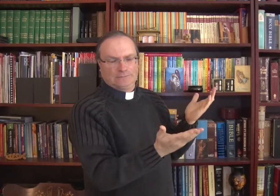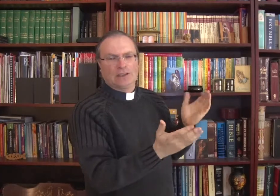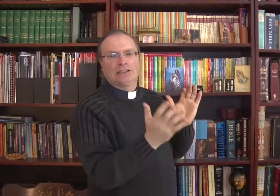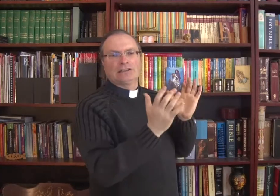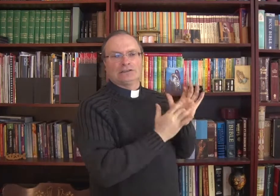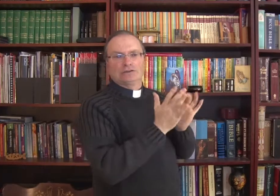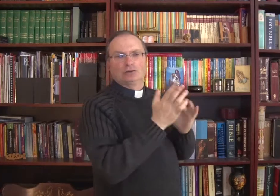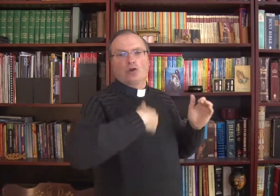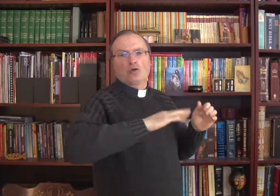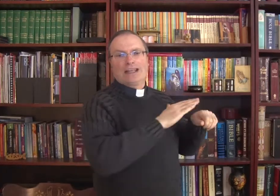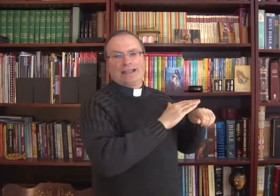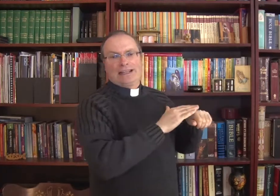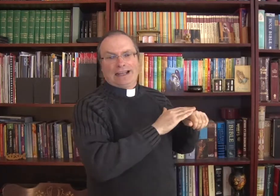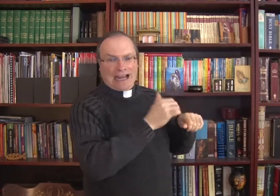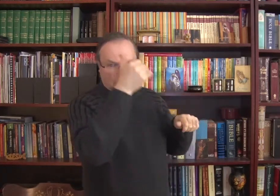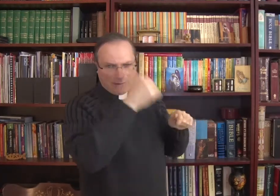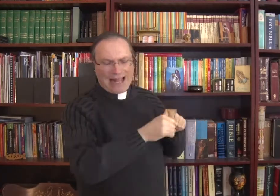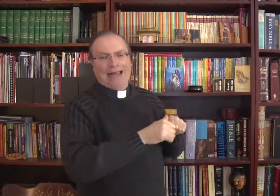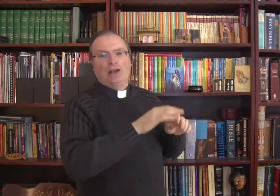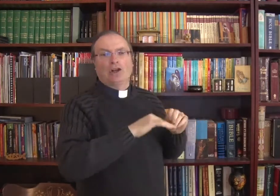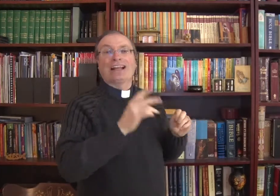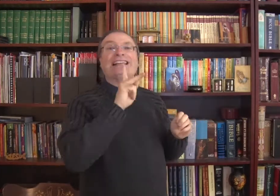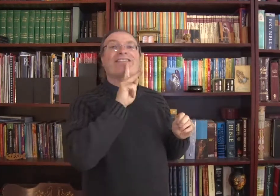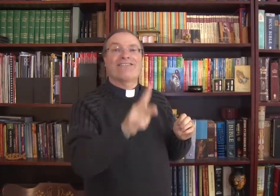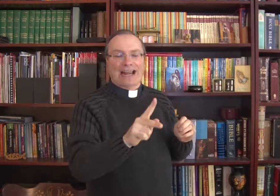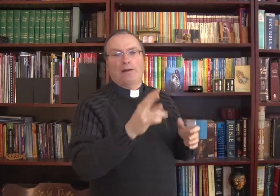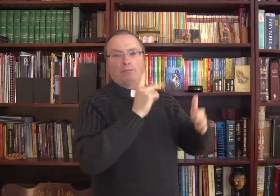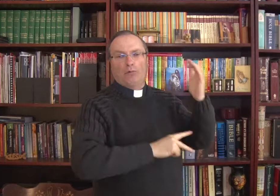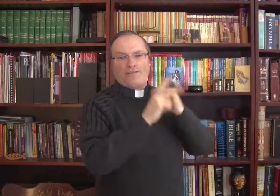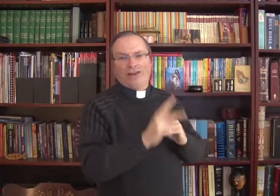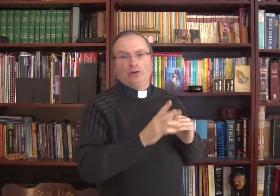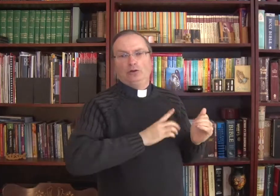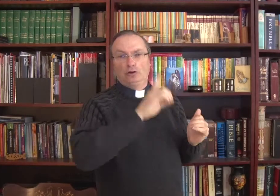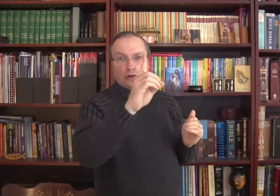Jésus nous rappelle que les vrais prophètes de Dieu